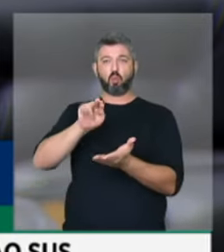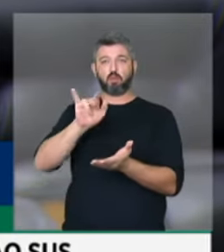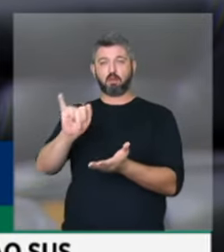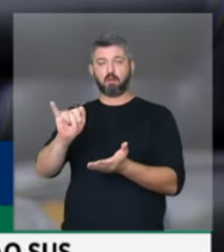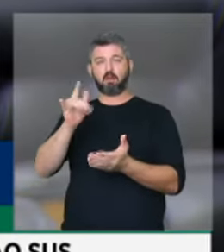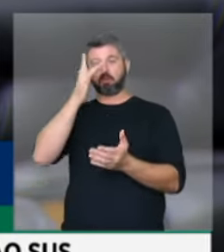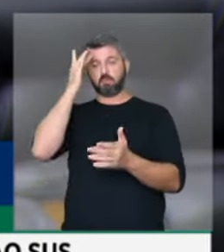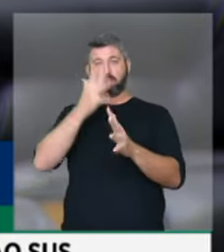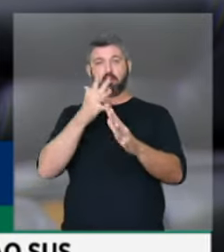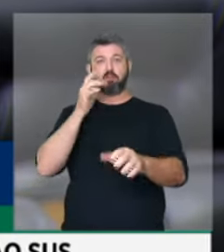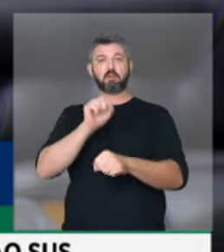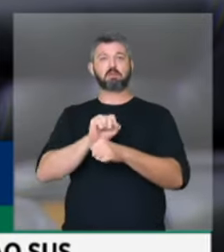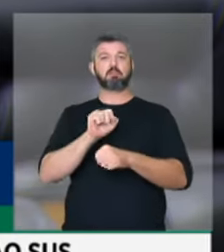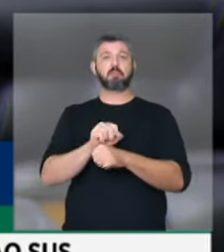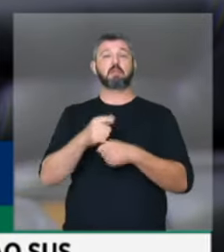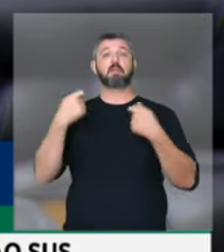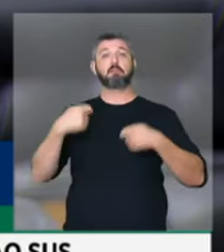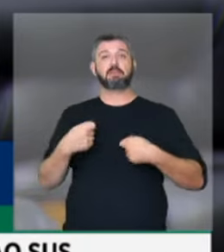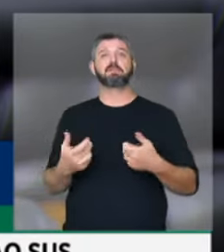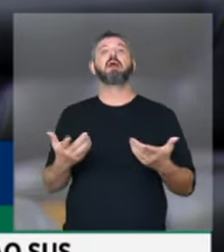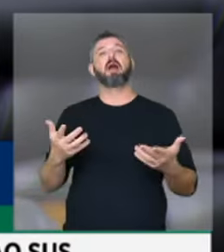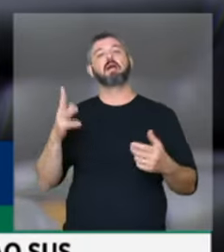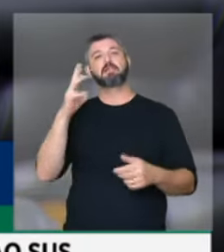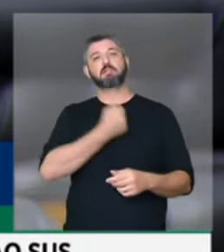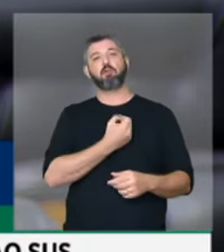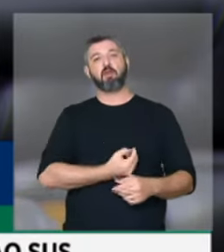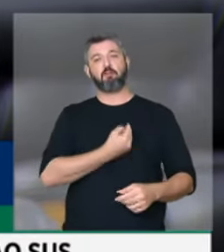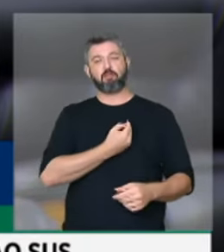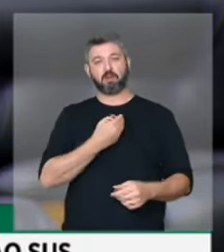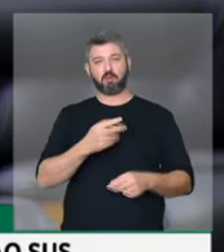OBRIGADO E PARABÉNS. -- [PRESIDENTE]: OBRIGADO. EU VOU SUGERIR QUE A GENTE ENCERRE A VOTAÇÃO DO